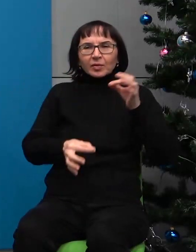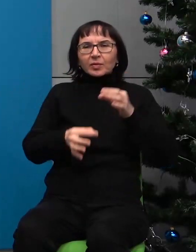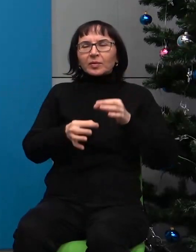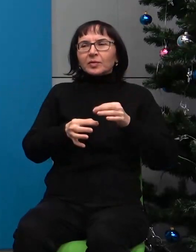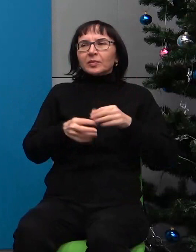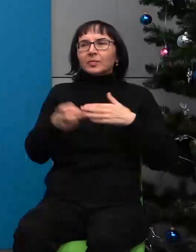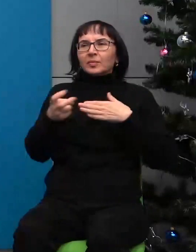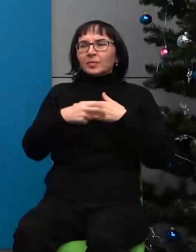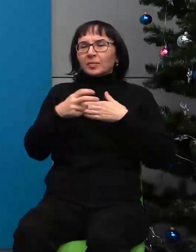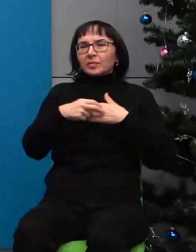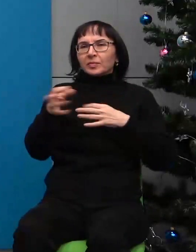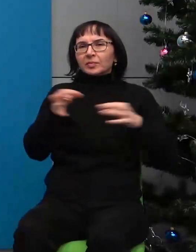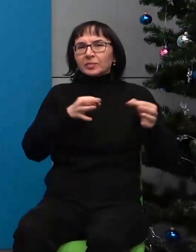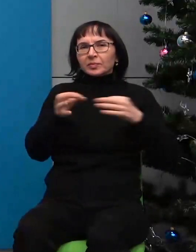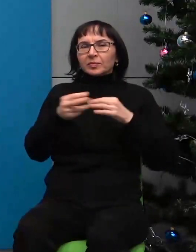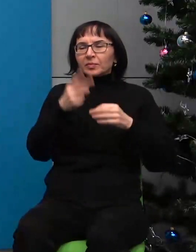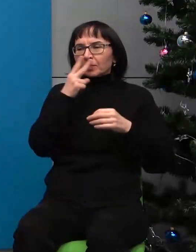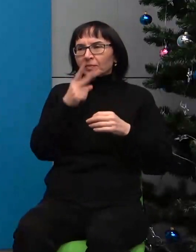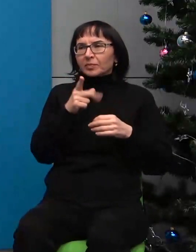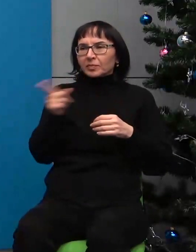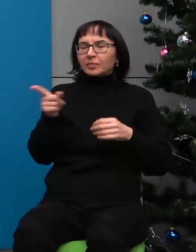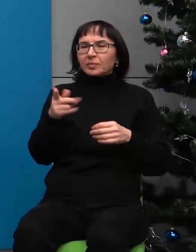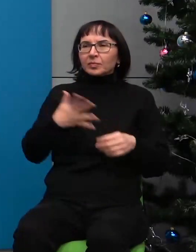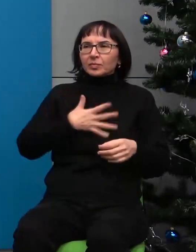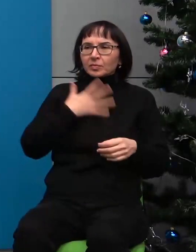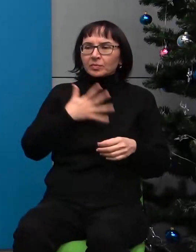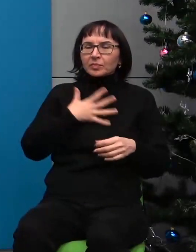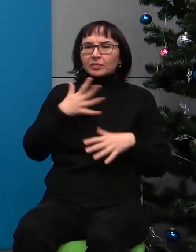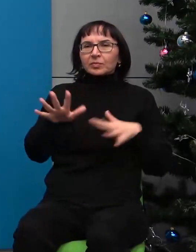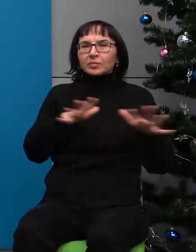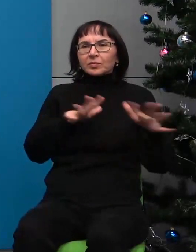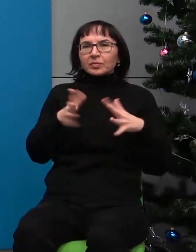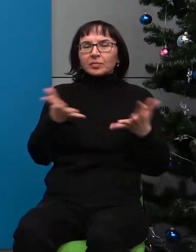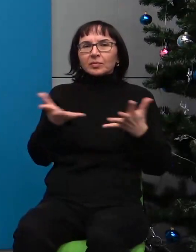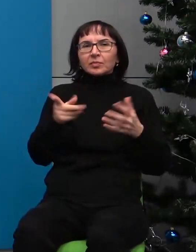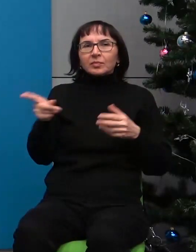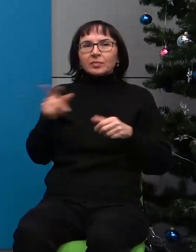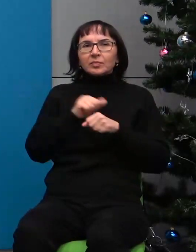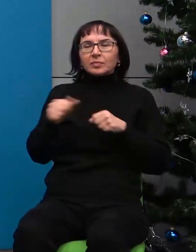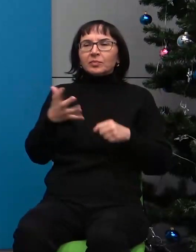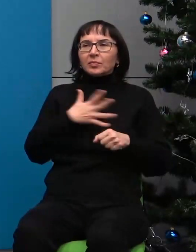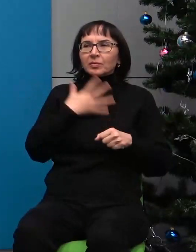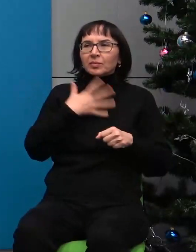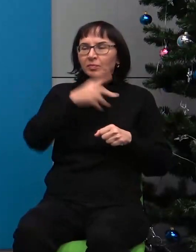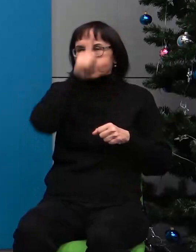widzę podobnie, że ty naprawdę czujesz te miejsca, w których jesteś i czujesz tych ludzi, z którymi rozmawiasz.